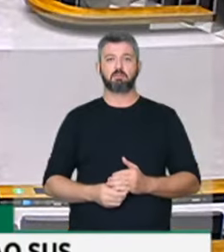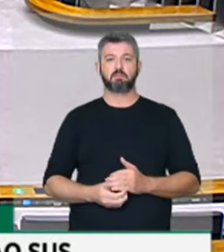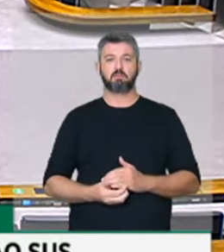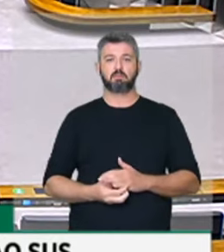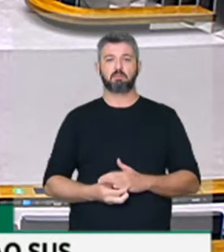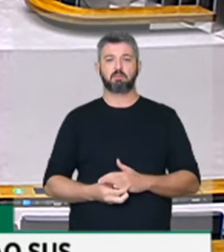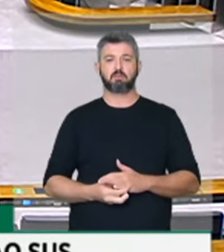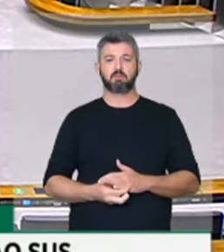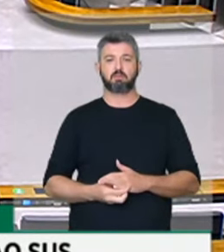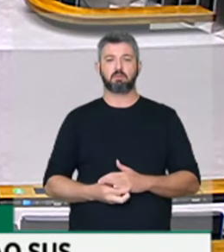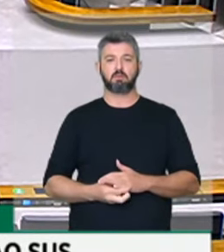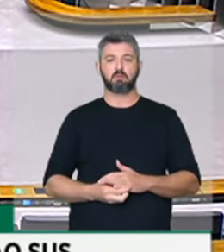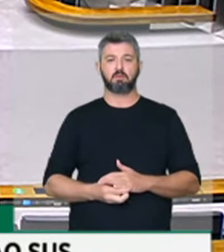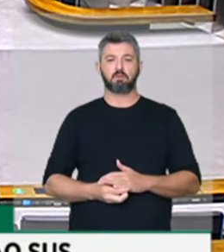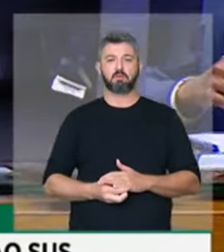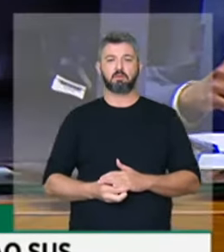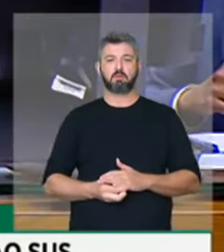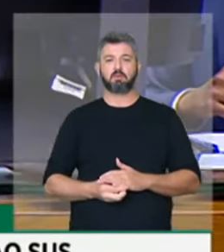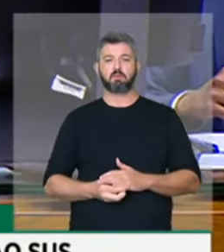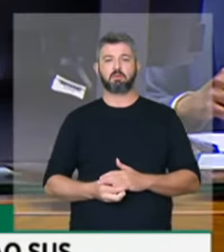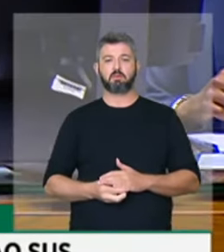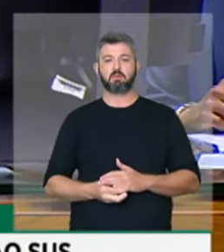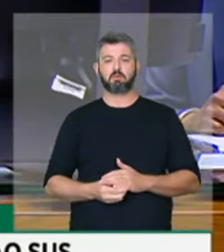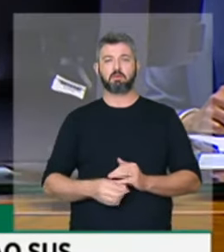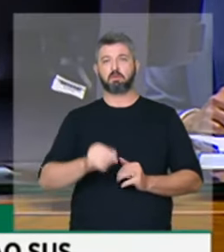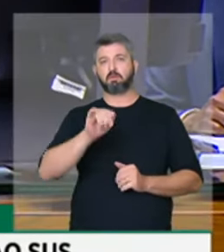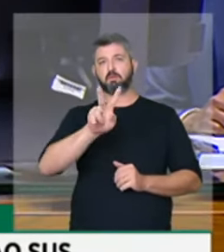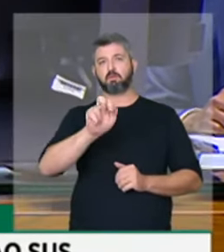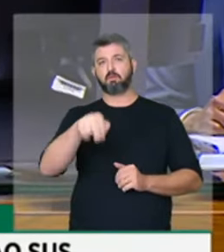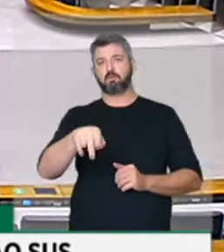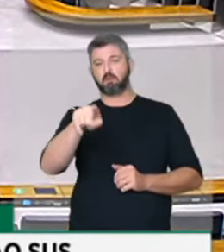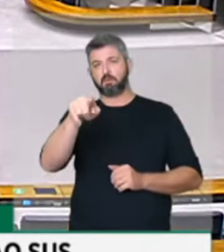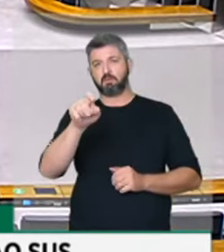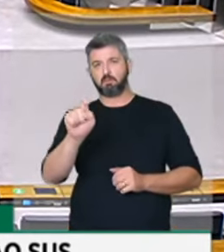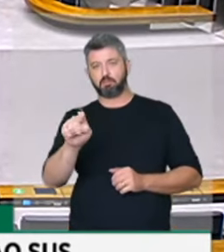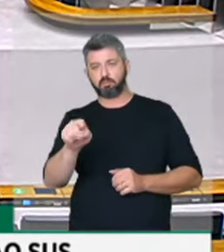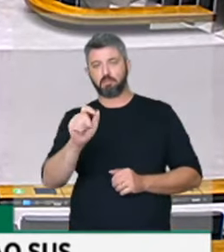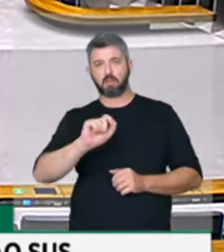PODEMOS? PSOL? MICRO FENO, DEPUTADO IVAN. [DEPUTADO]: SENHOR PRESIDENTE, NOVO NÃO.